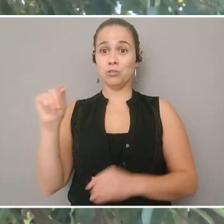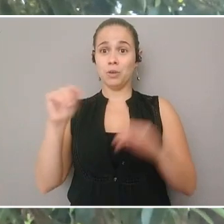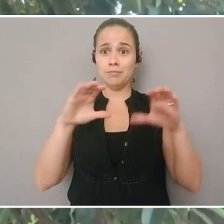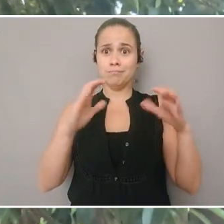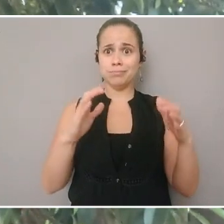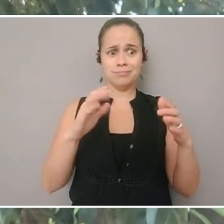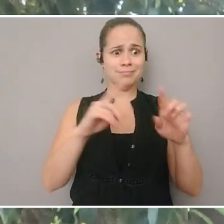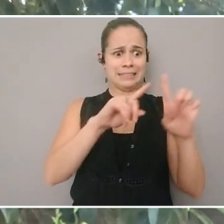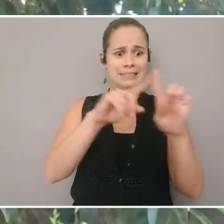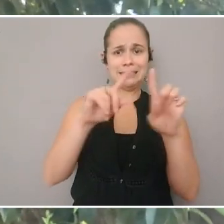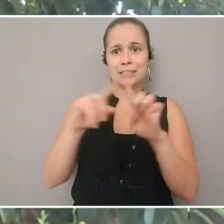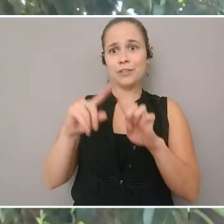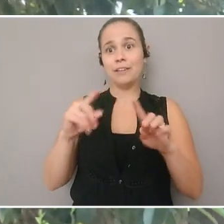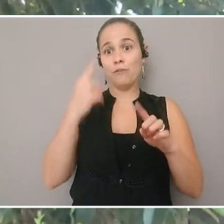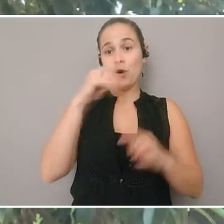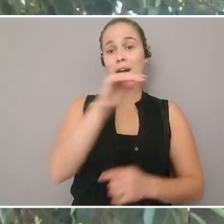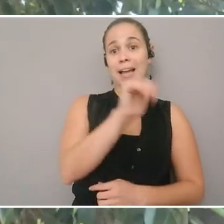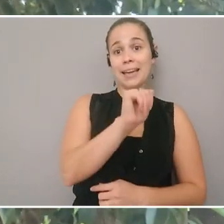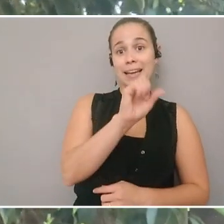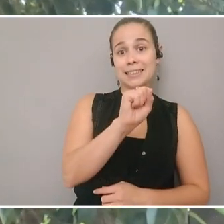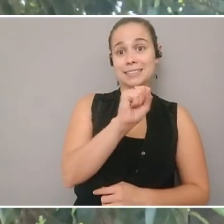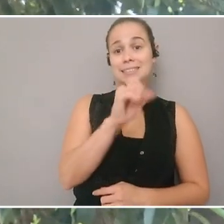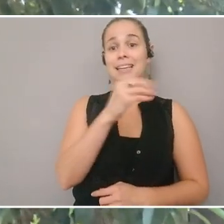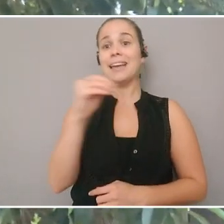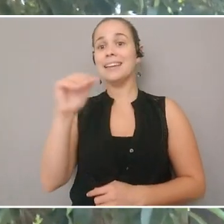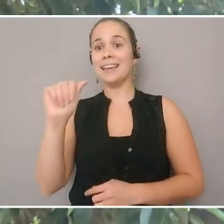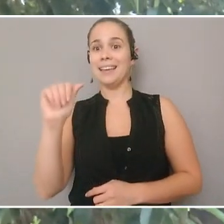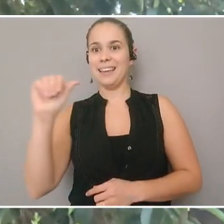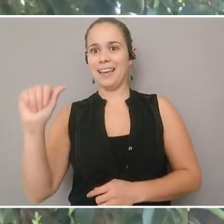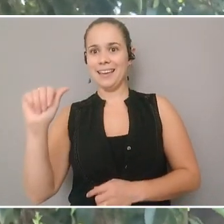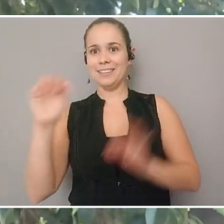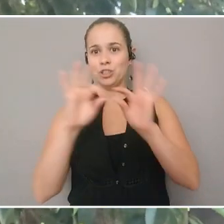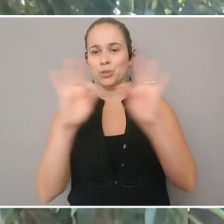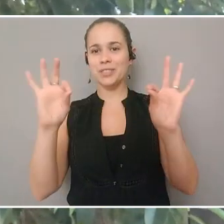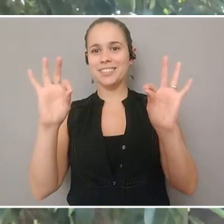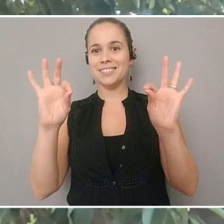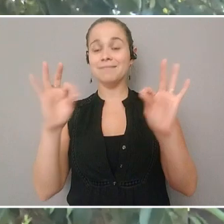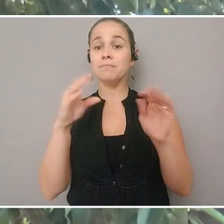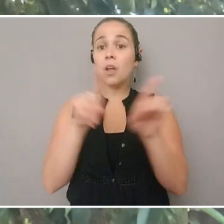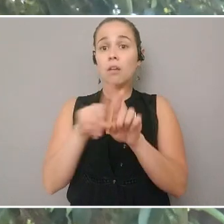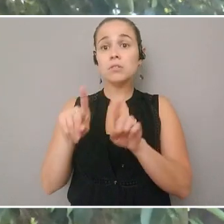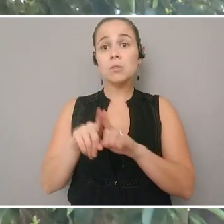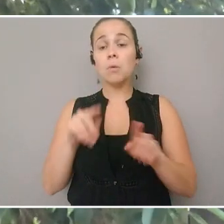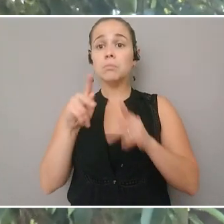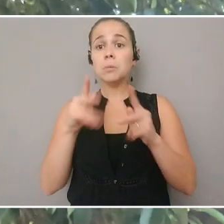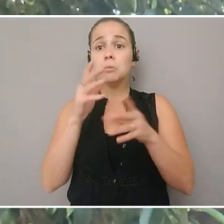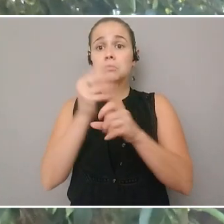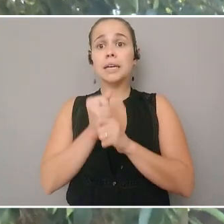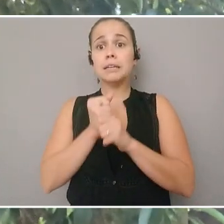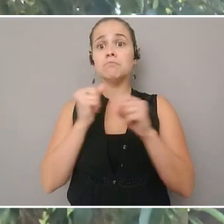candidatos para el Asociado de Artes y Grado Asociado en Ciencias y